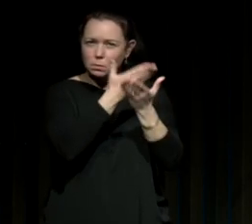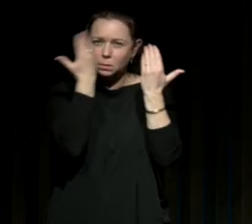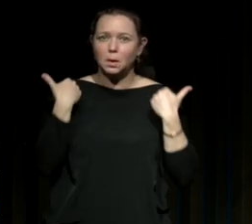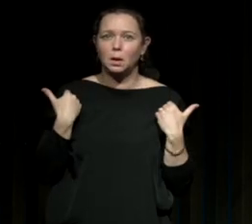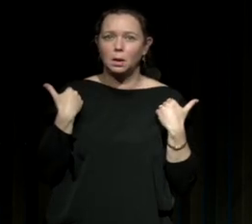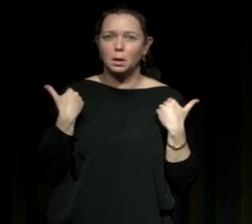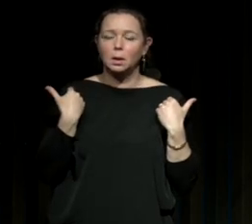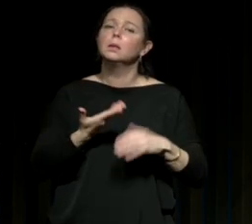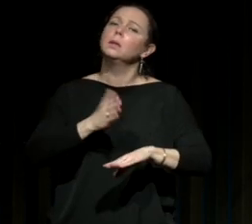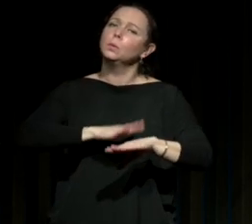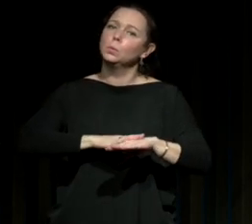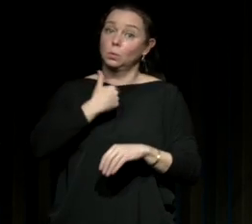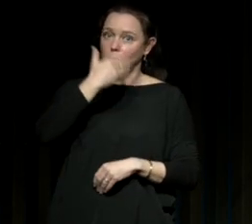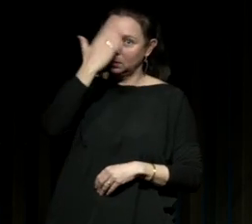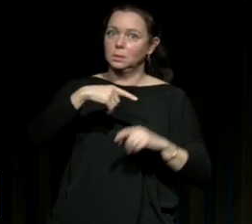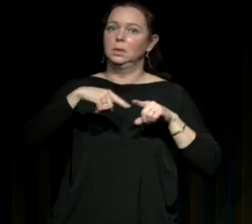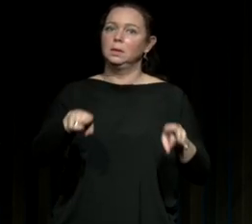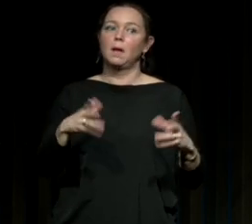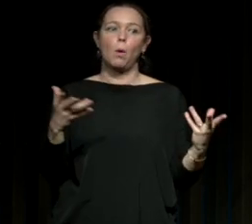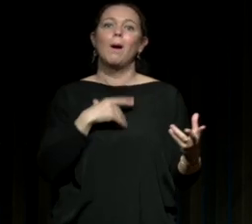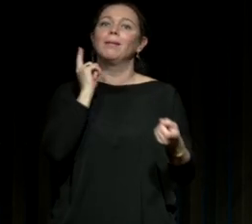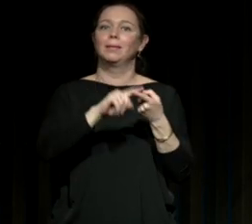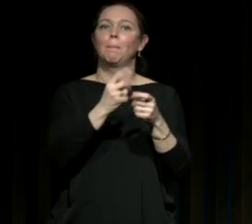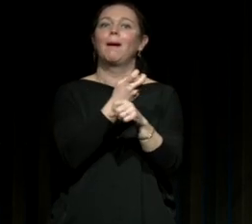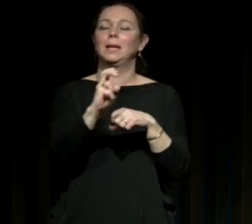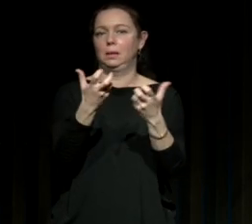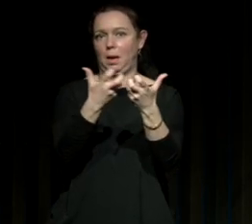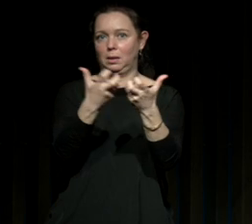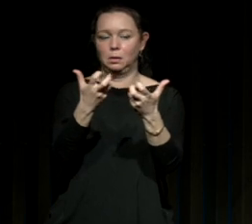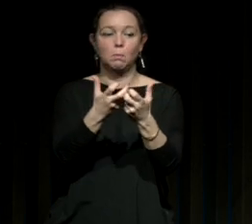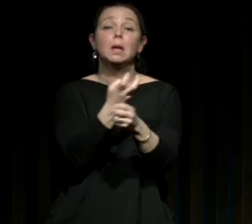n'est pas tout à fait la même chose en termes de risques en particulier de risque pour les